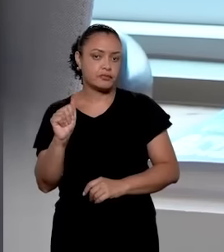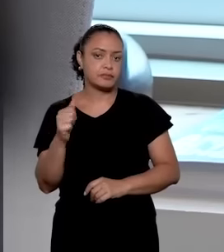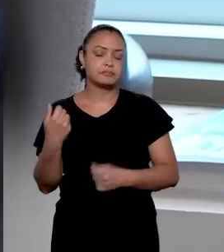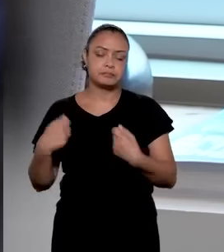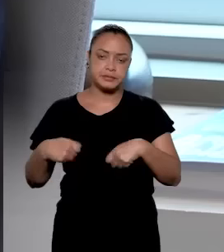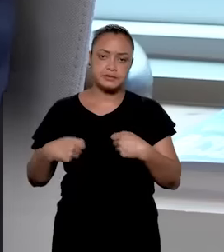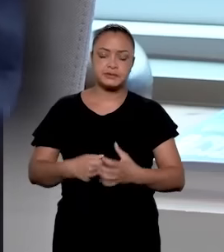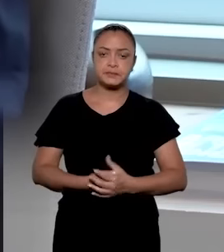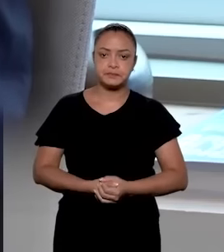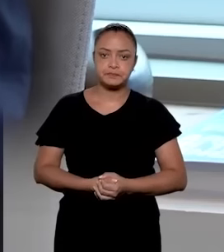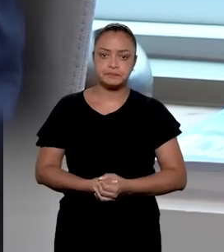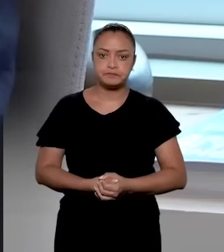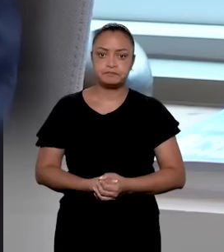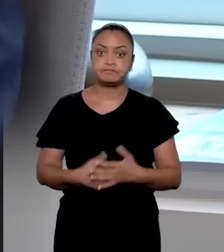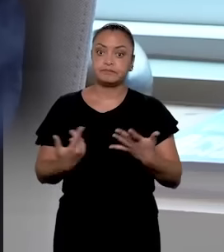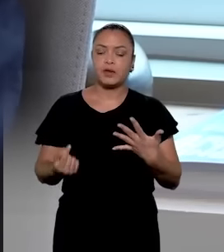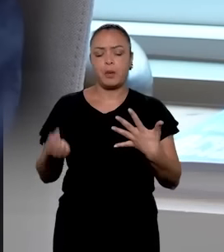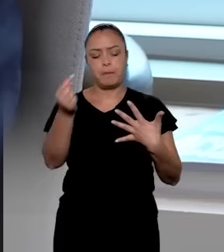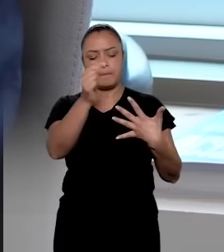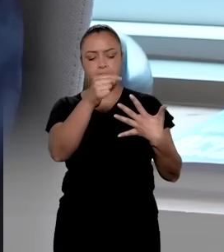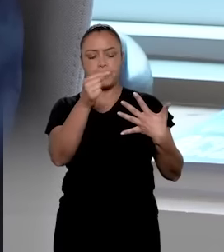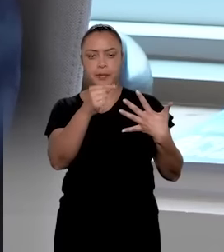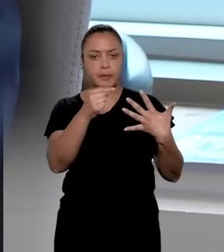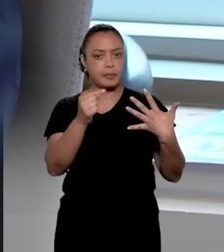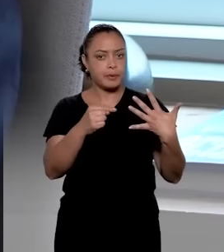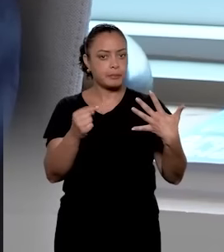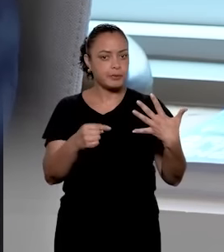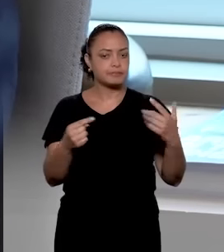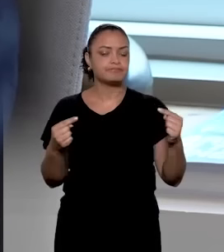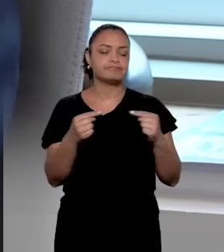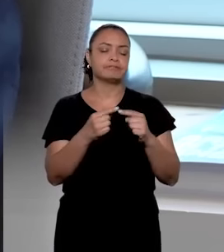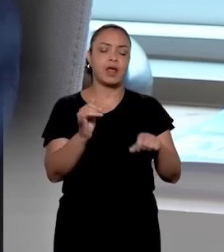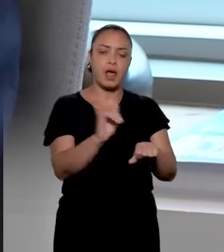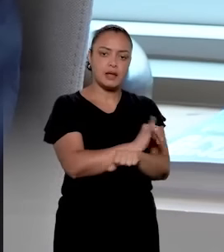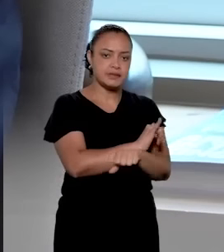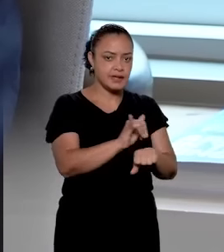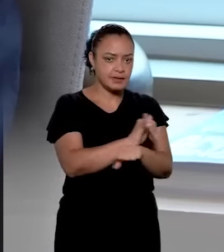governo. É só organizar o cooperativismo. Então, esses pontos são os pontos para uma